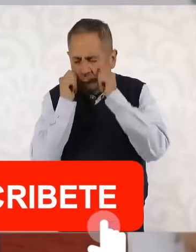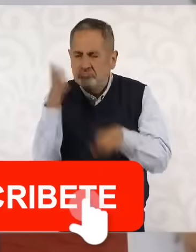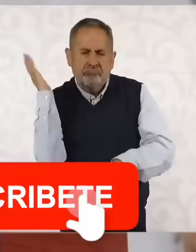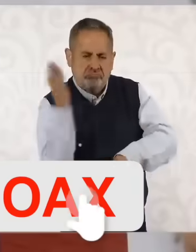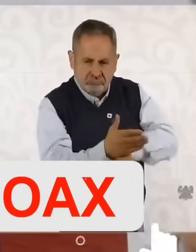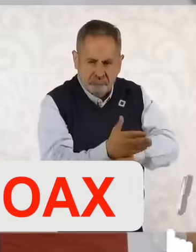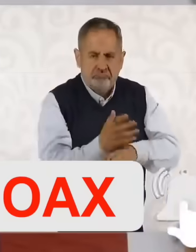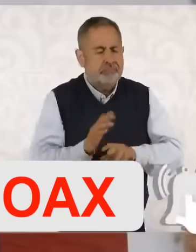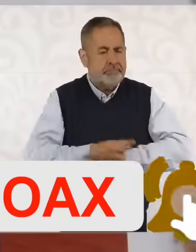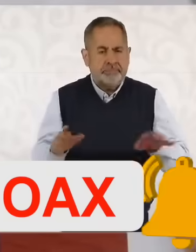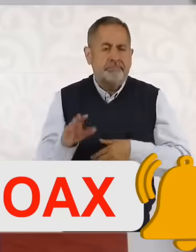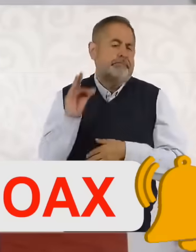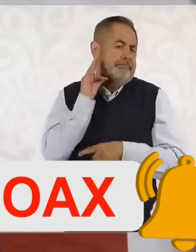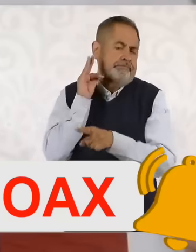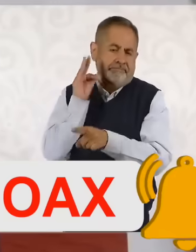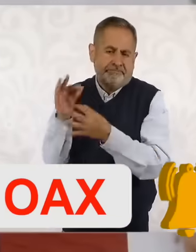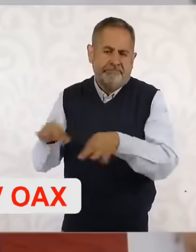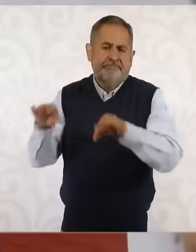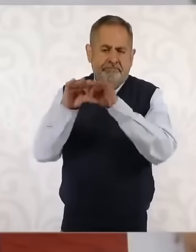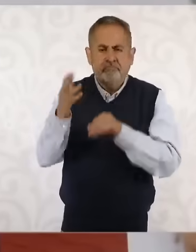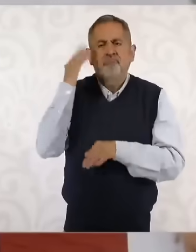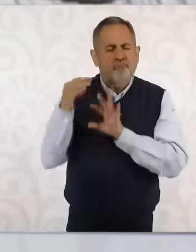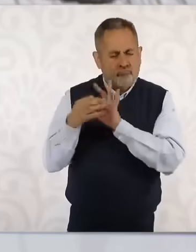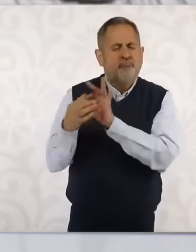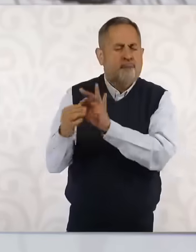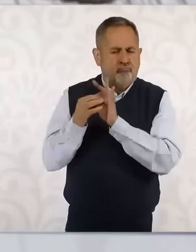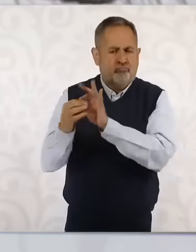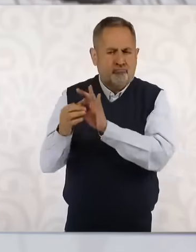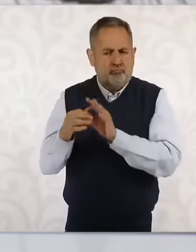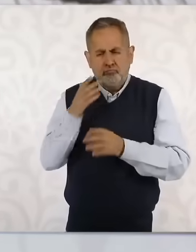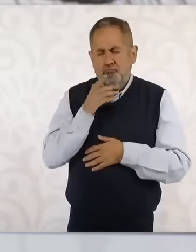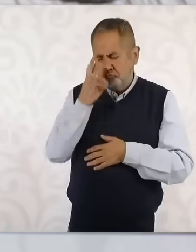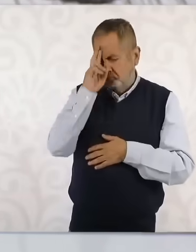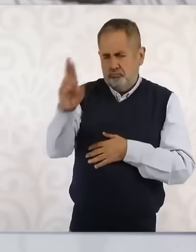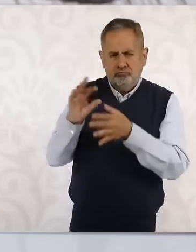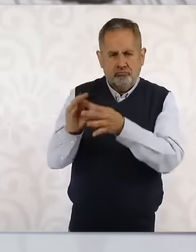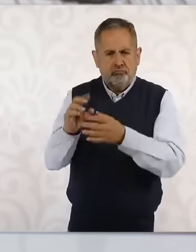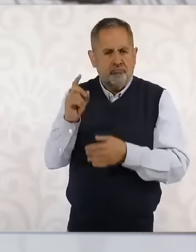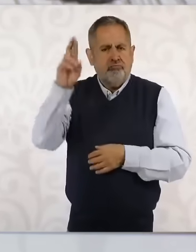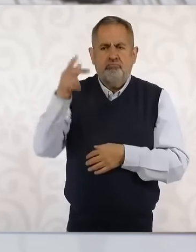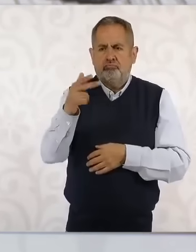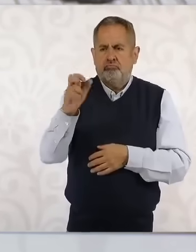la fiscalía es muy importante. Había habido coordinación y respetamos mucho al Dr. Gertz.